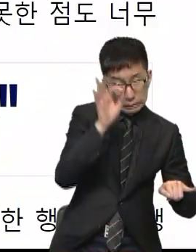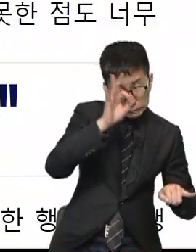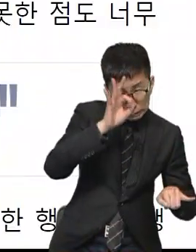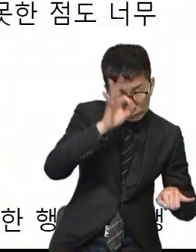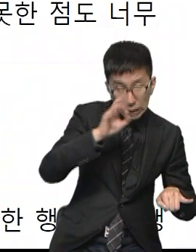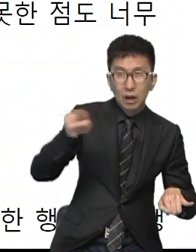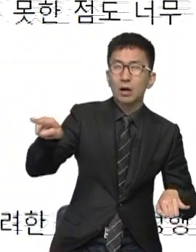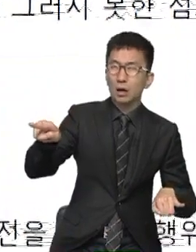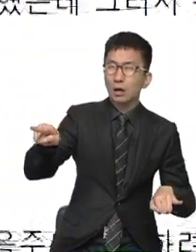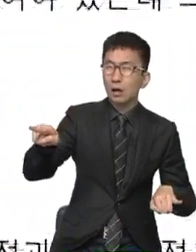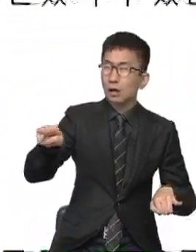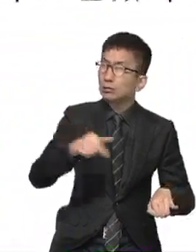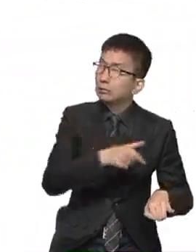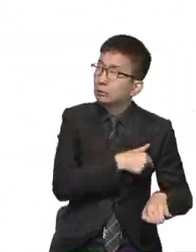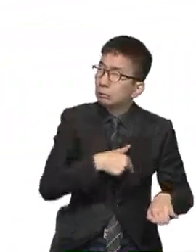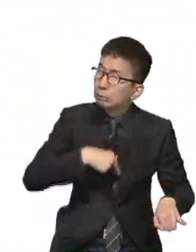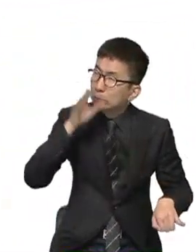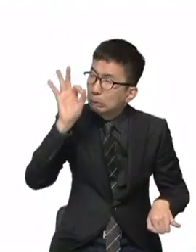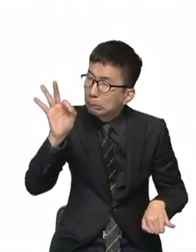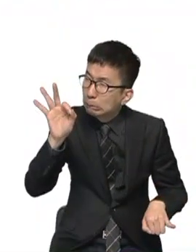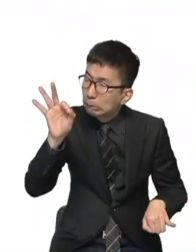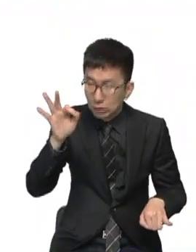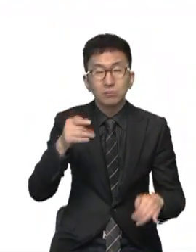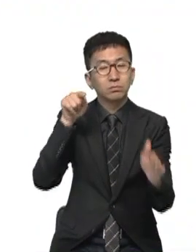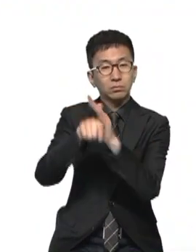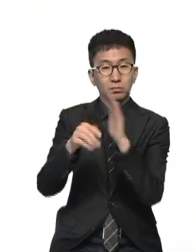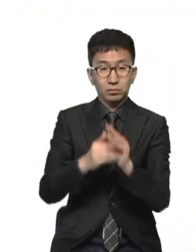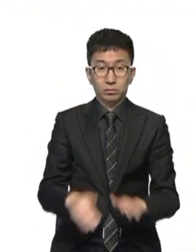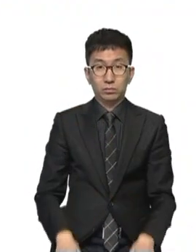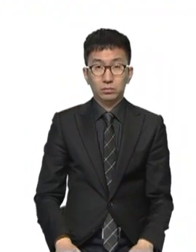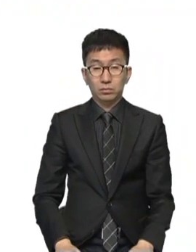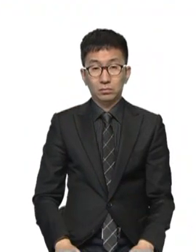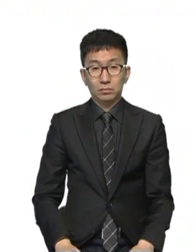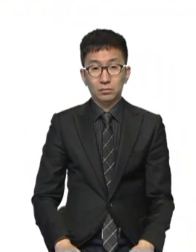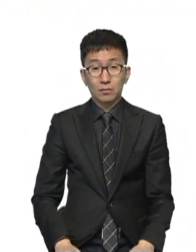다만 부인이 학교 앞 1인 시위를 한 건 죄송하다고 사과했습니다.